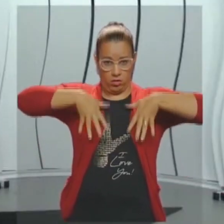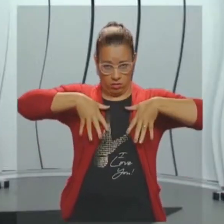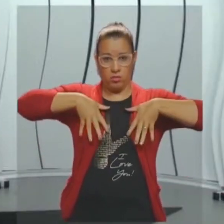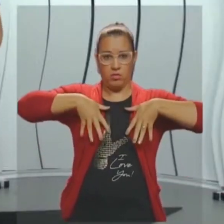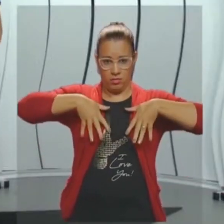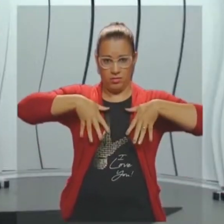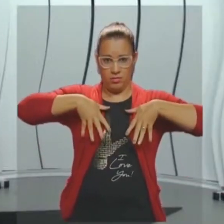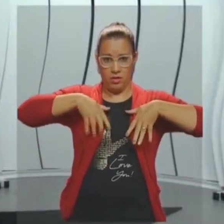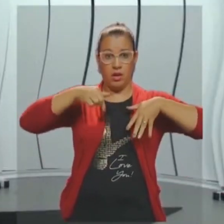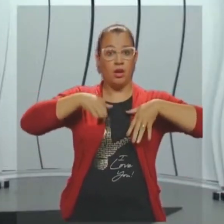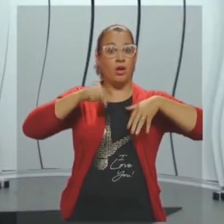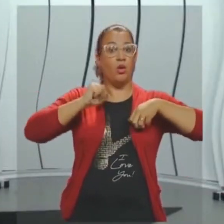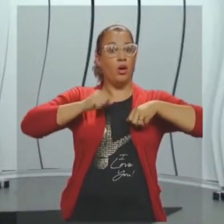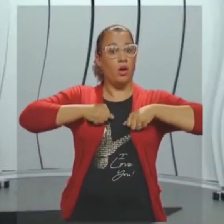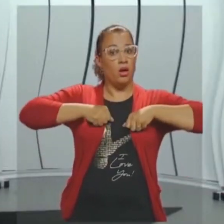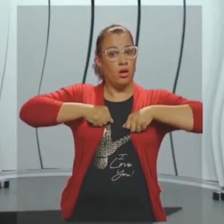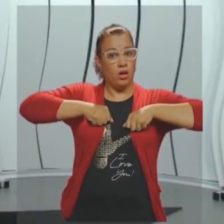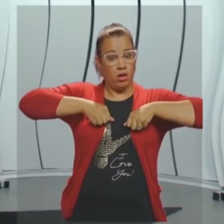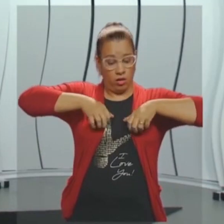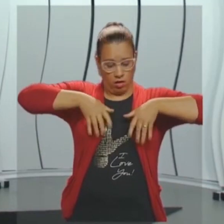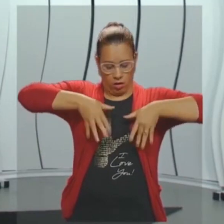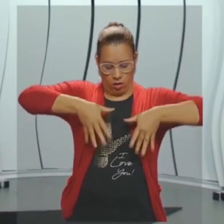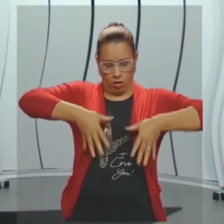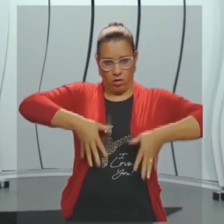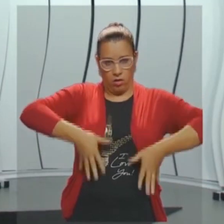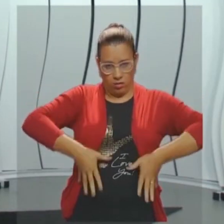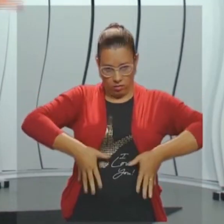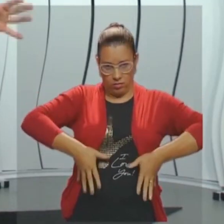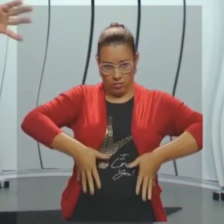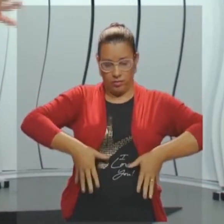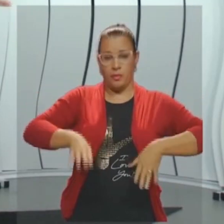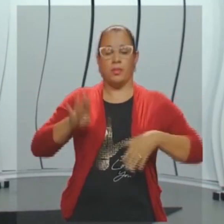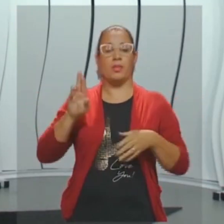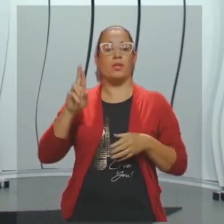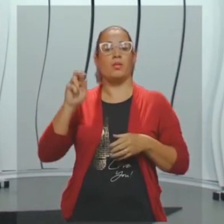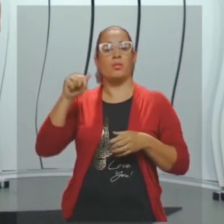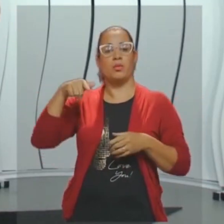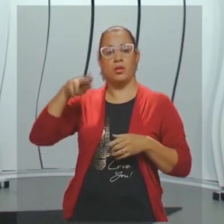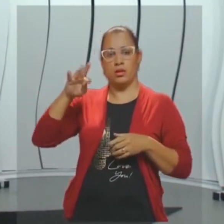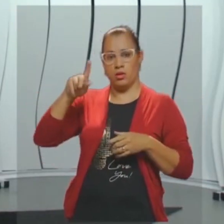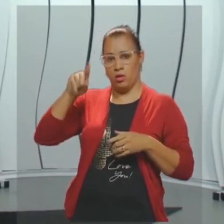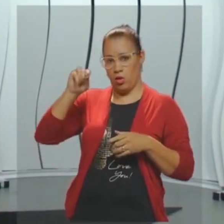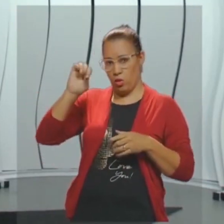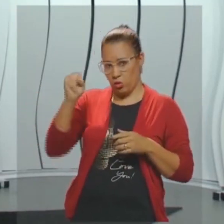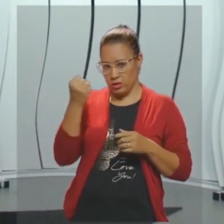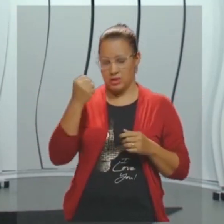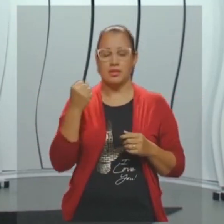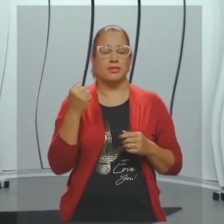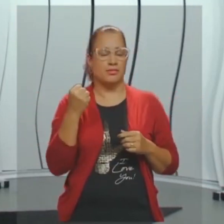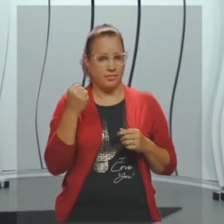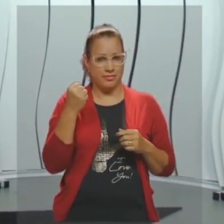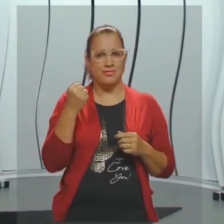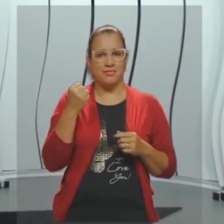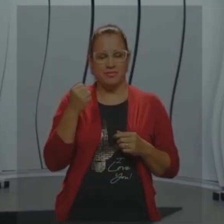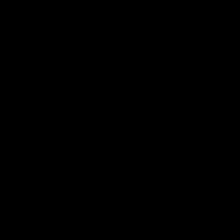dentro do pulmão ainda se divide em tubos menores, que são os bronquíolos e finalmente vão chegar nos alvéolos.